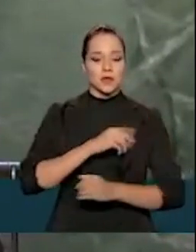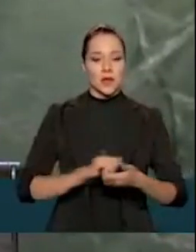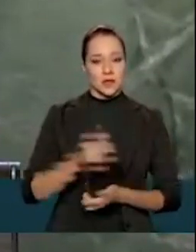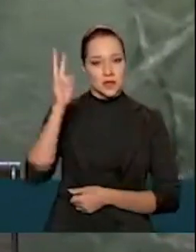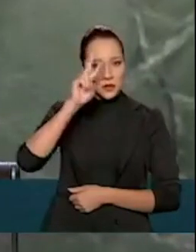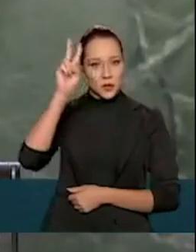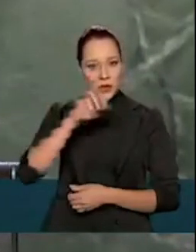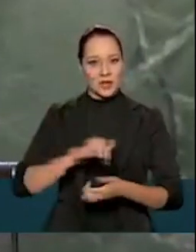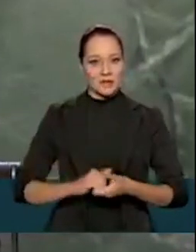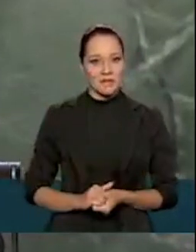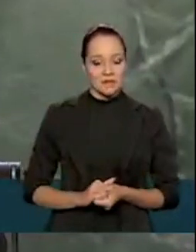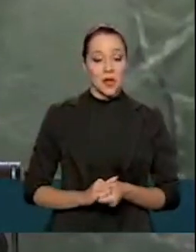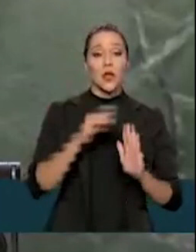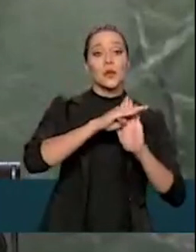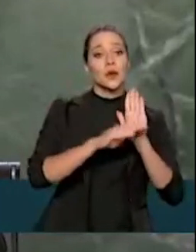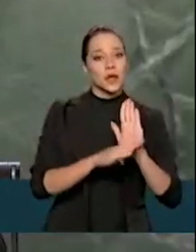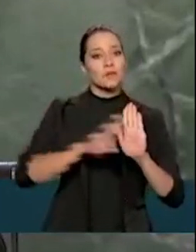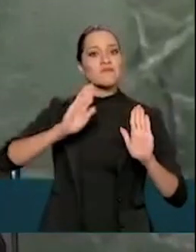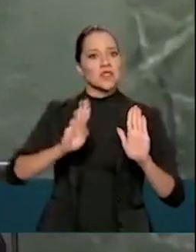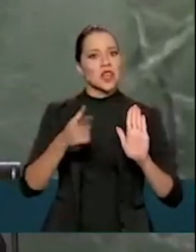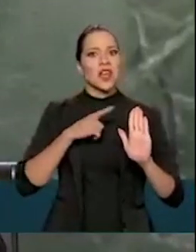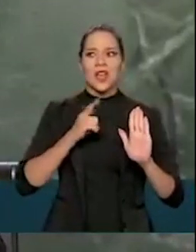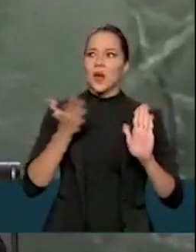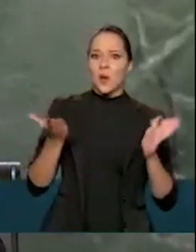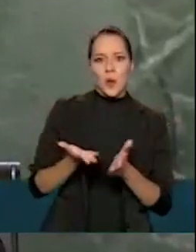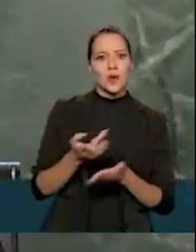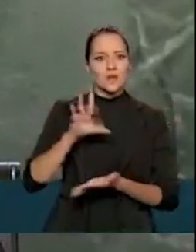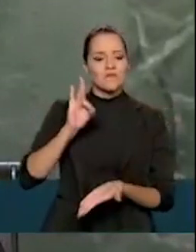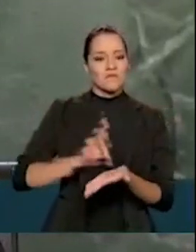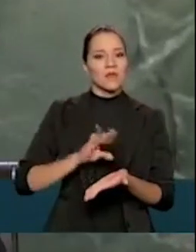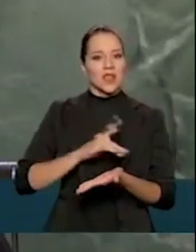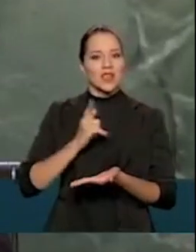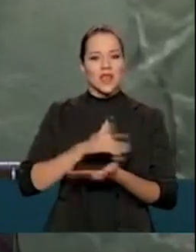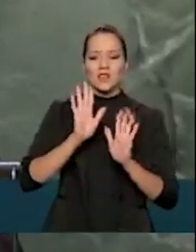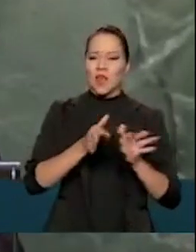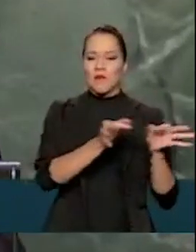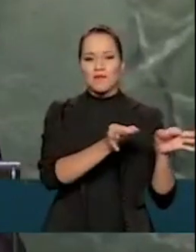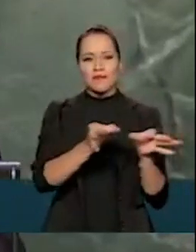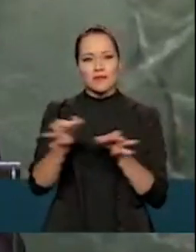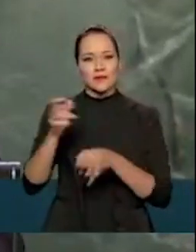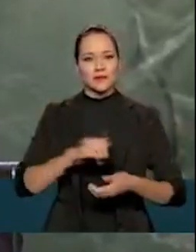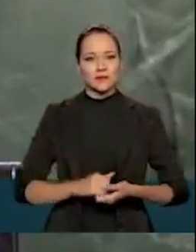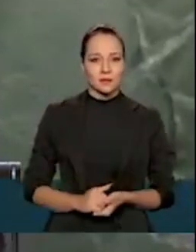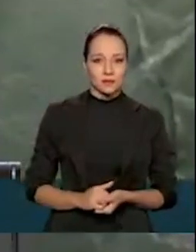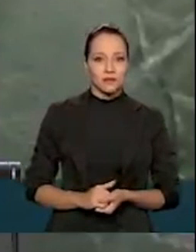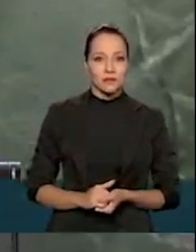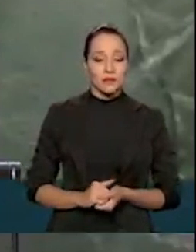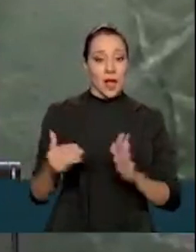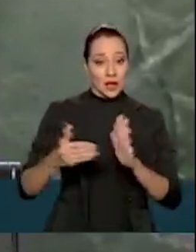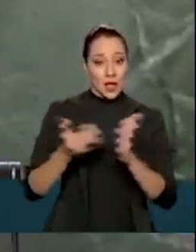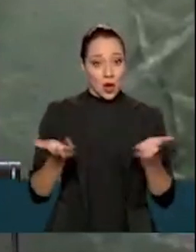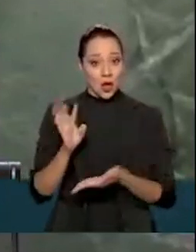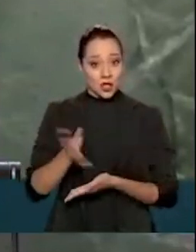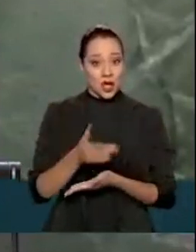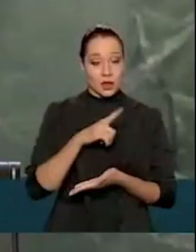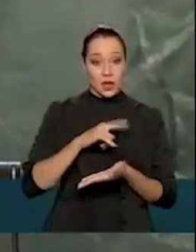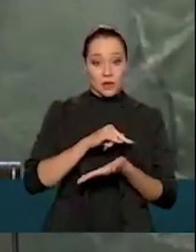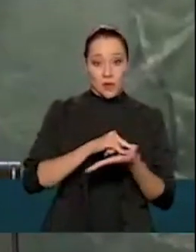história programa que já é uma realidade está em Franca execução e até aqui foram contratados 100